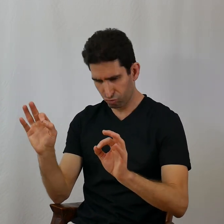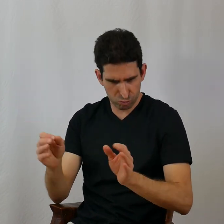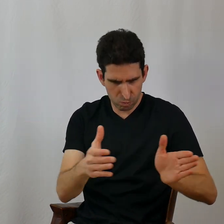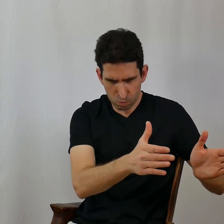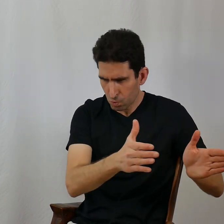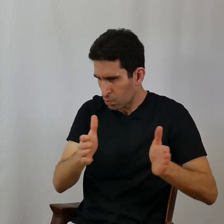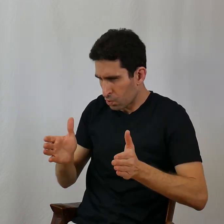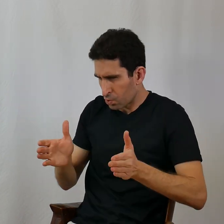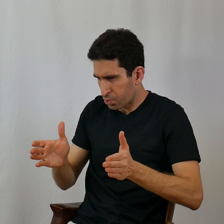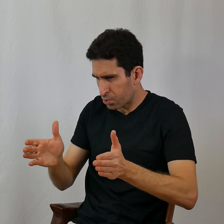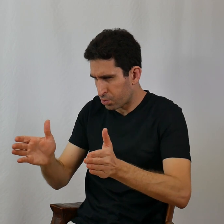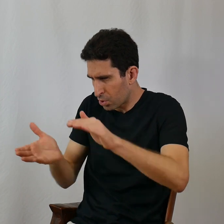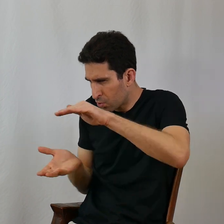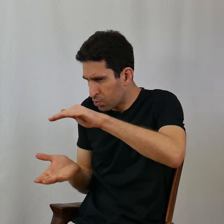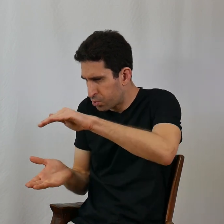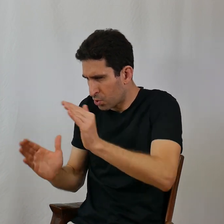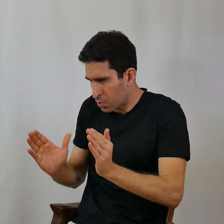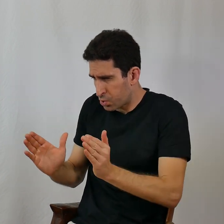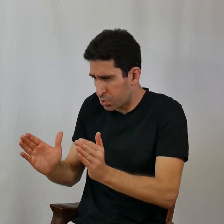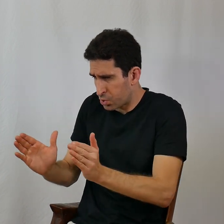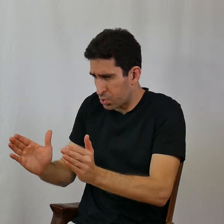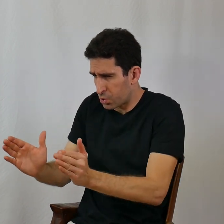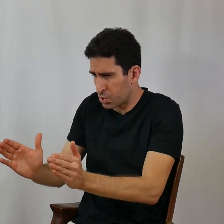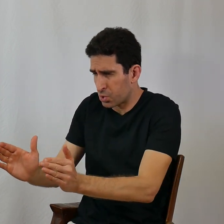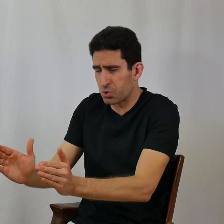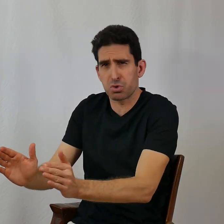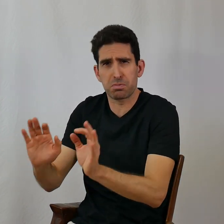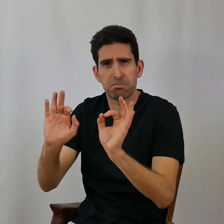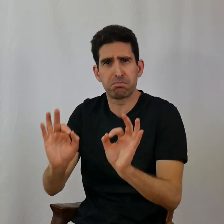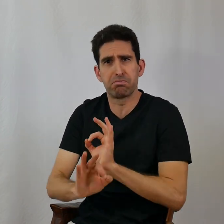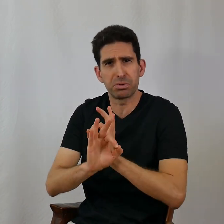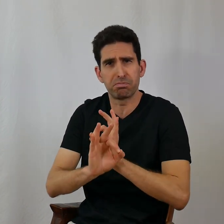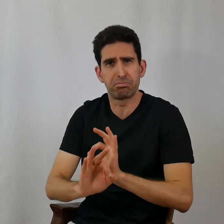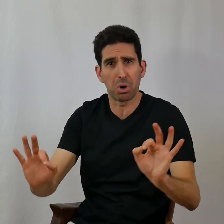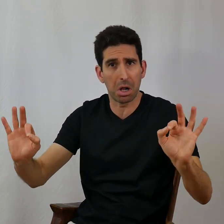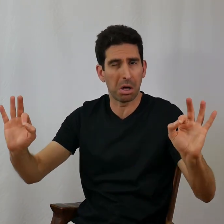Je déplace la machine qui passe dedans pile-poil !